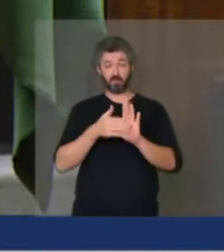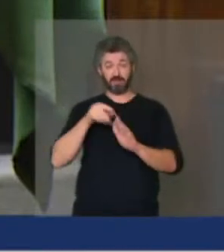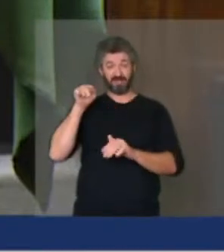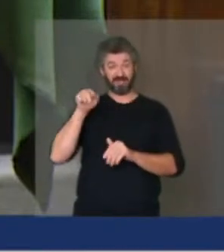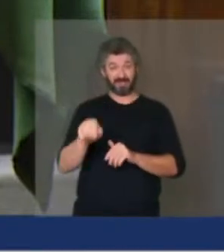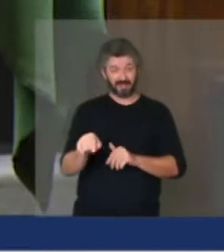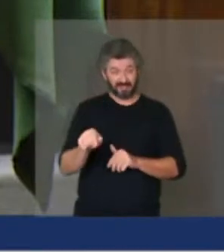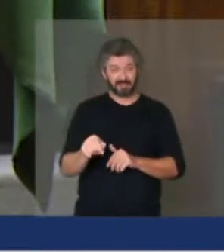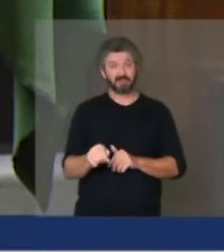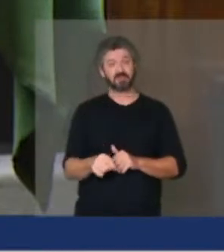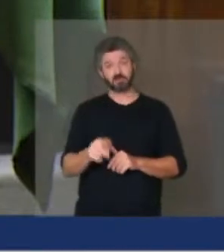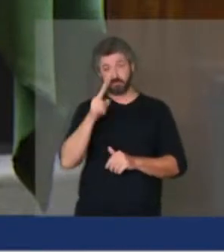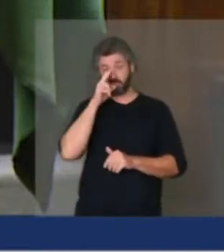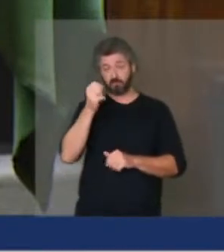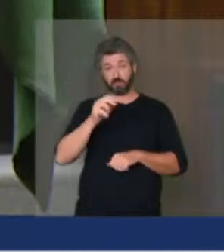RECURSOS PARA OS MUNICÍPIOS QUE CONCLUÍDOS COMO DIZ